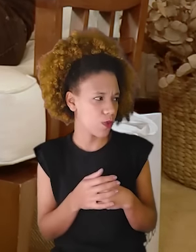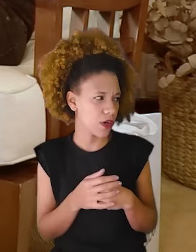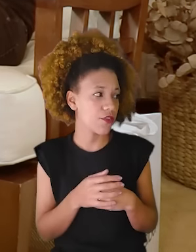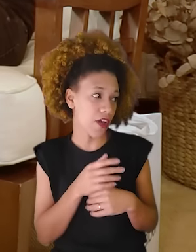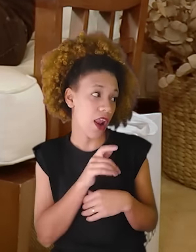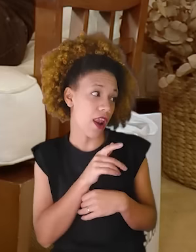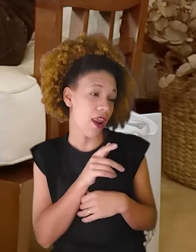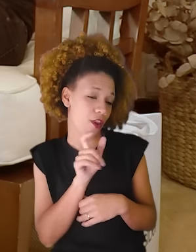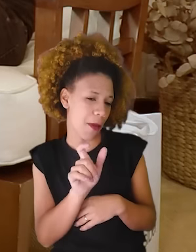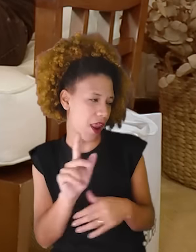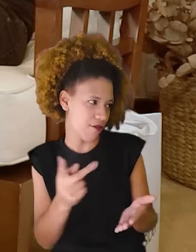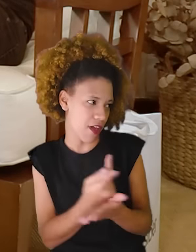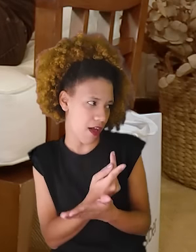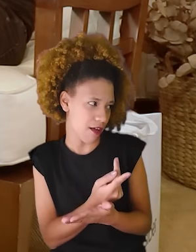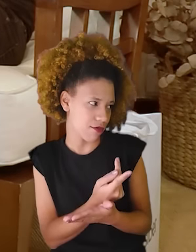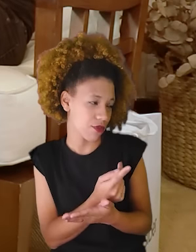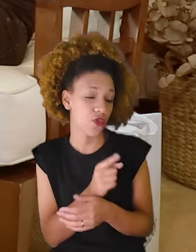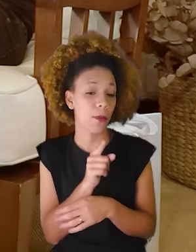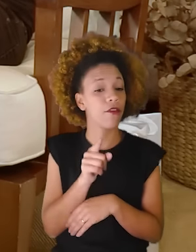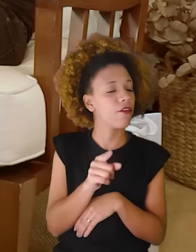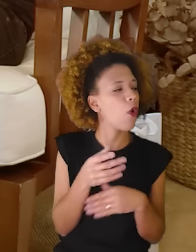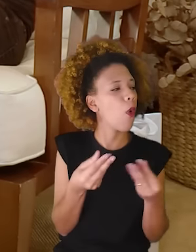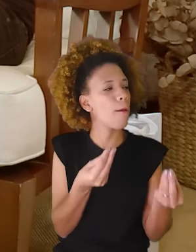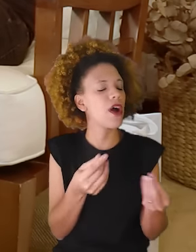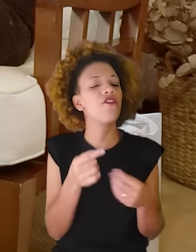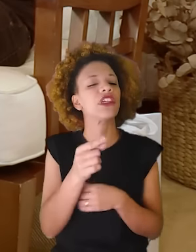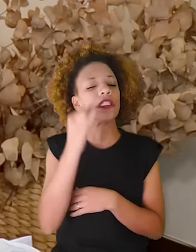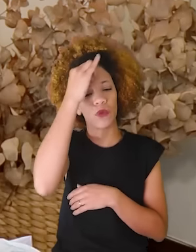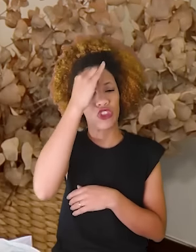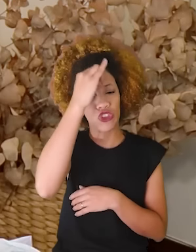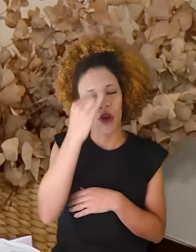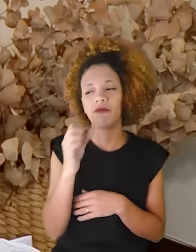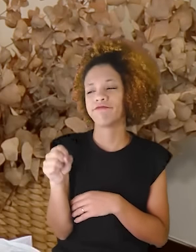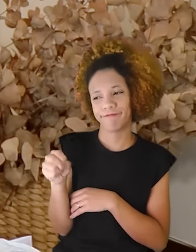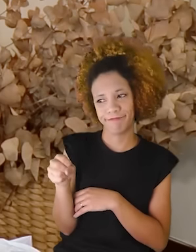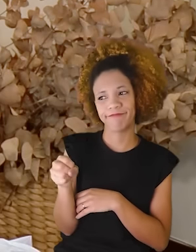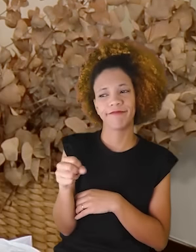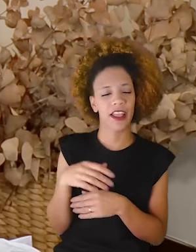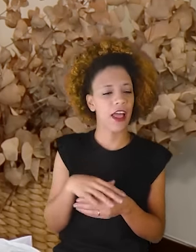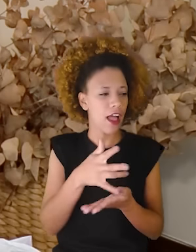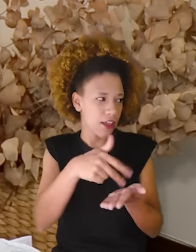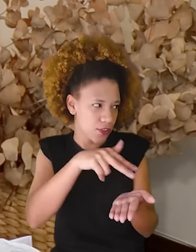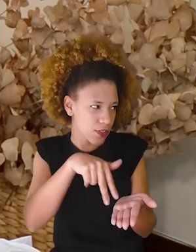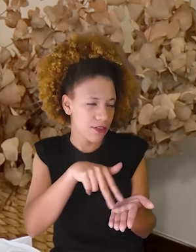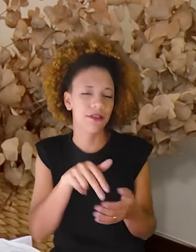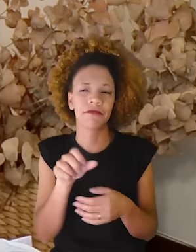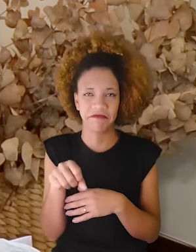você falar errado a primeira foi sobre você tipo você é um idiota as coisas que você dança tal e